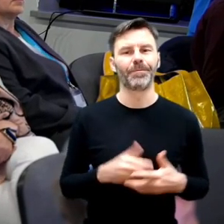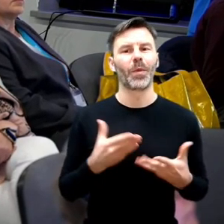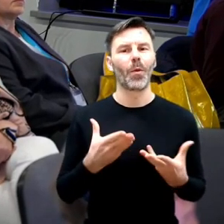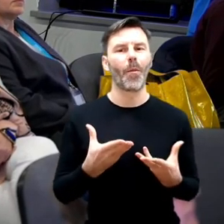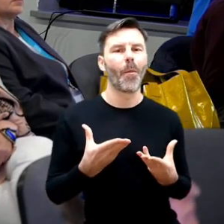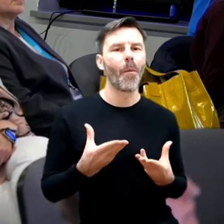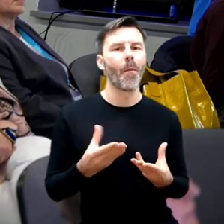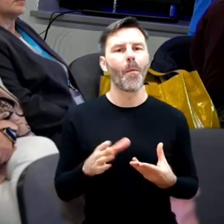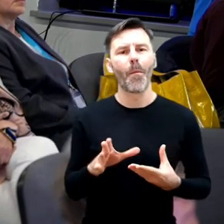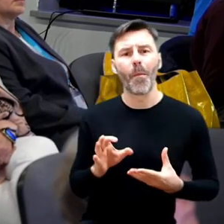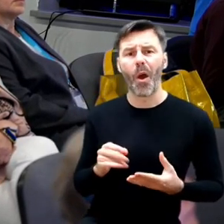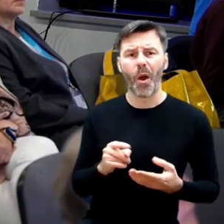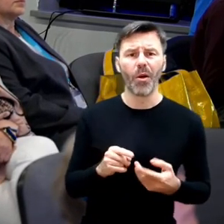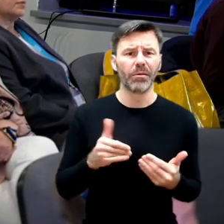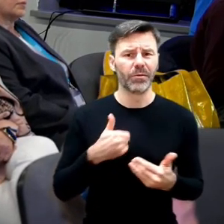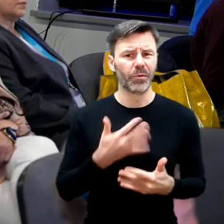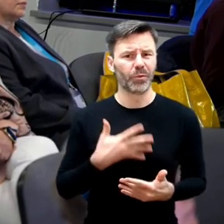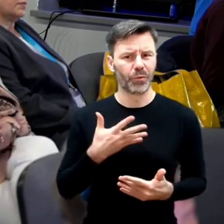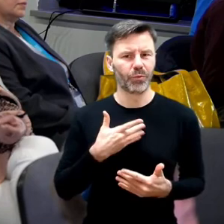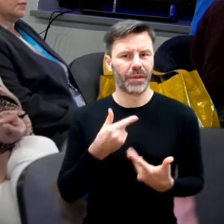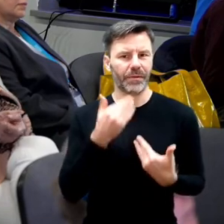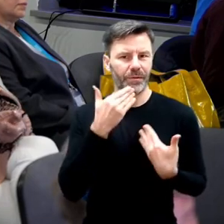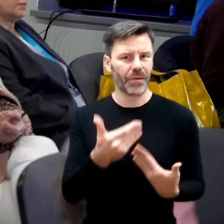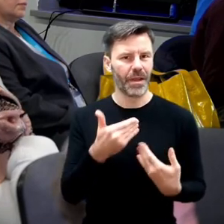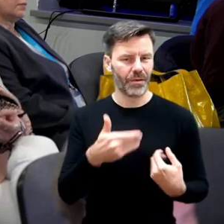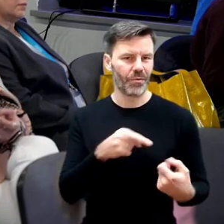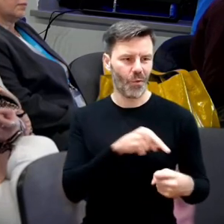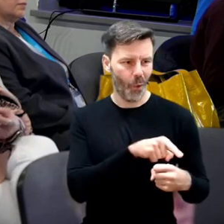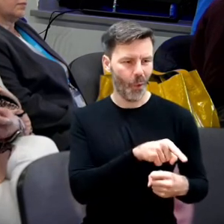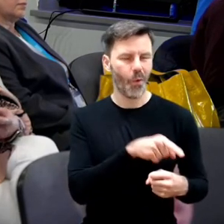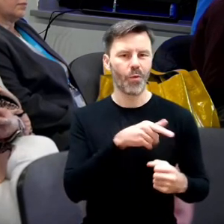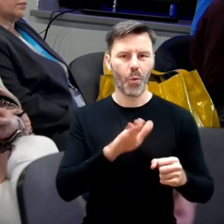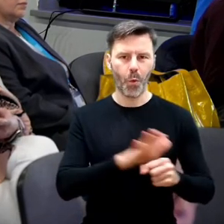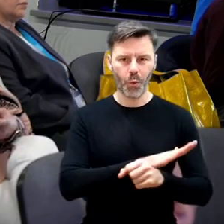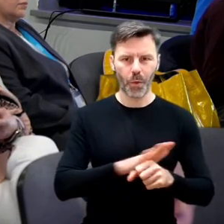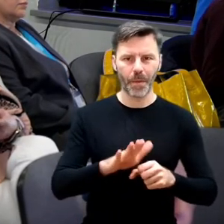mogłoby bardzo uzupełnić też politykę mieszkaniową